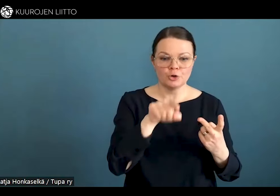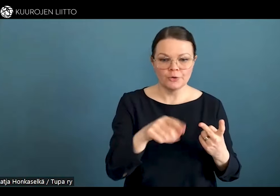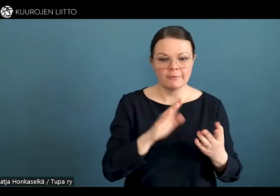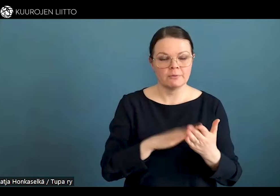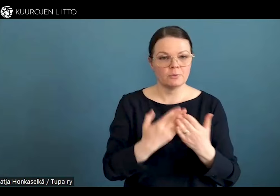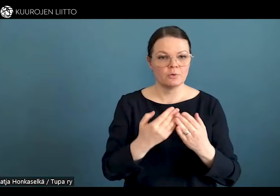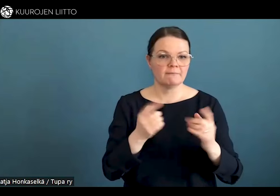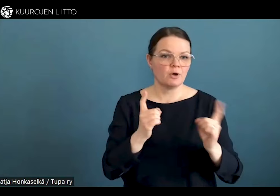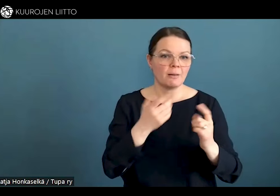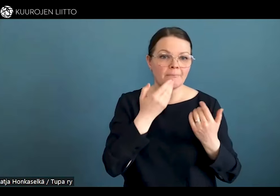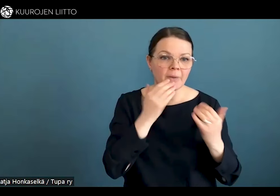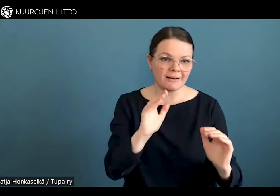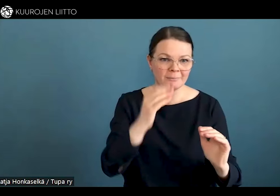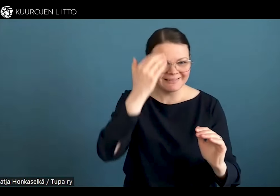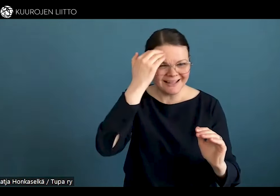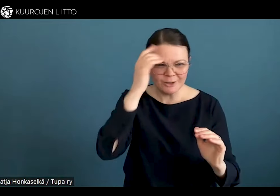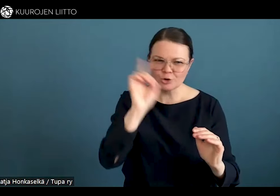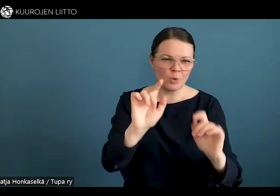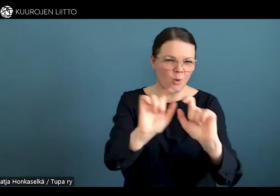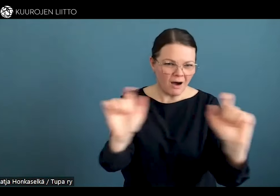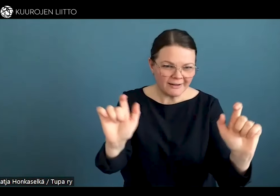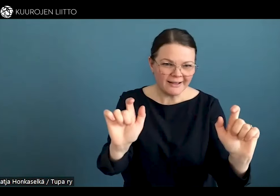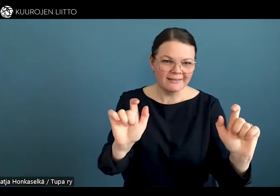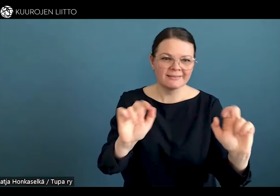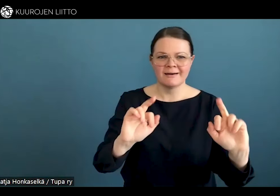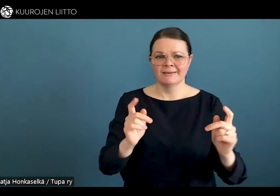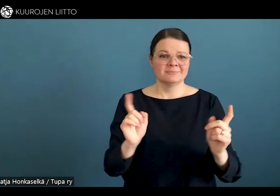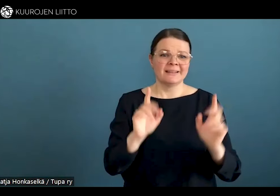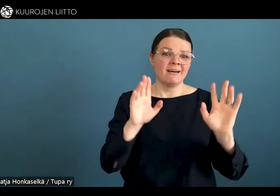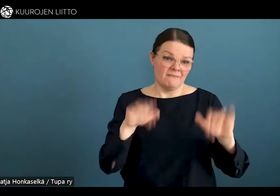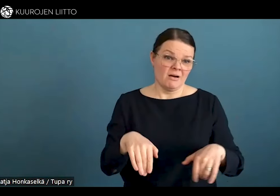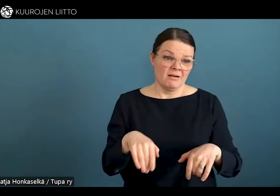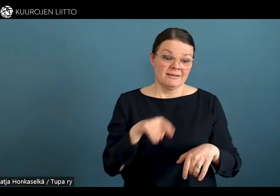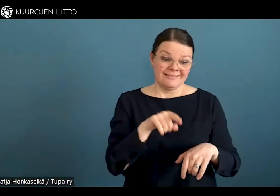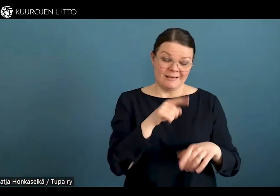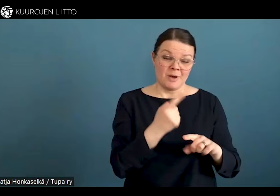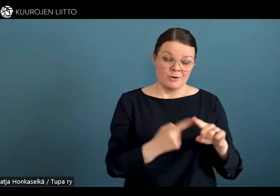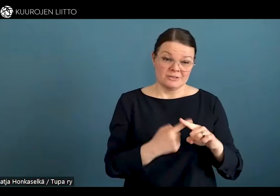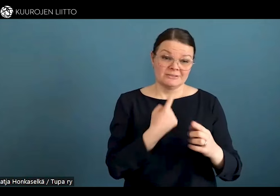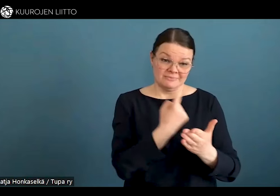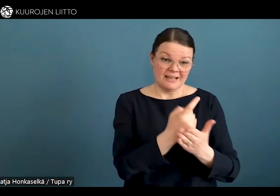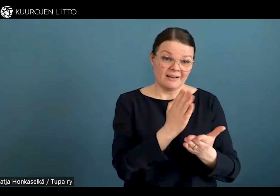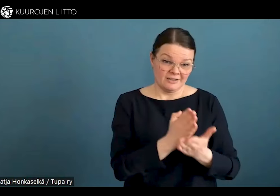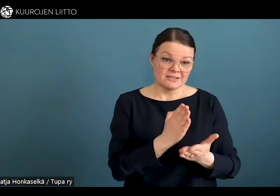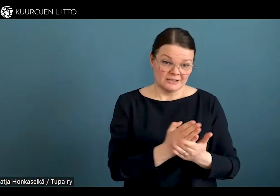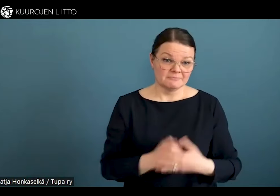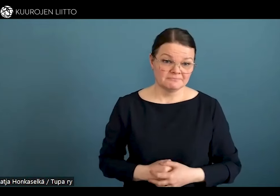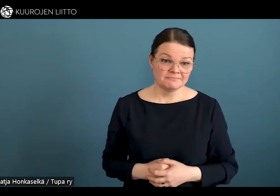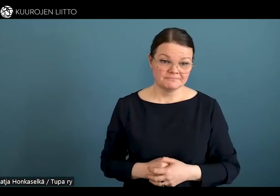että joku toinen tulkki tuntee tulkattavan aiheen paremmin, - ja siksi tämä olisi tärkeä asia.